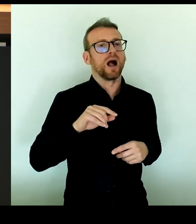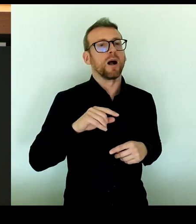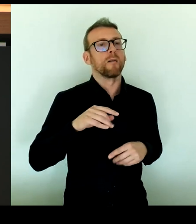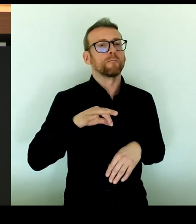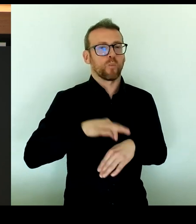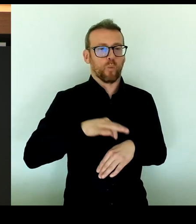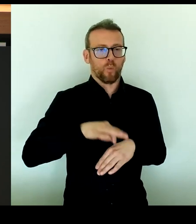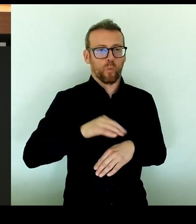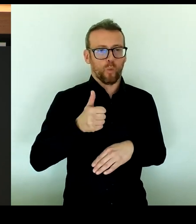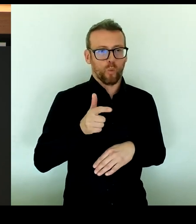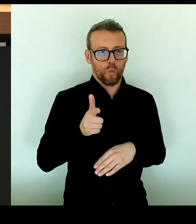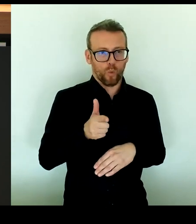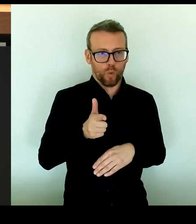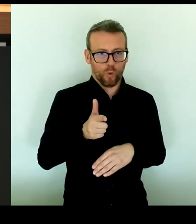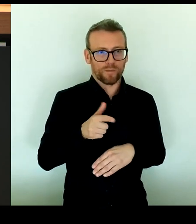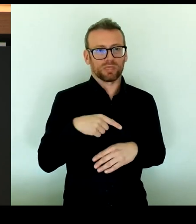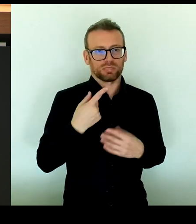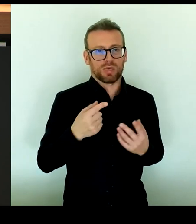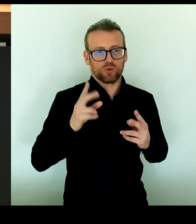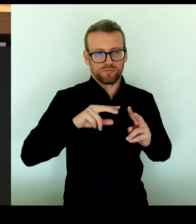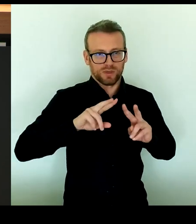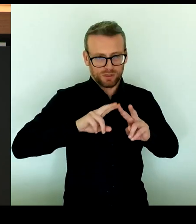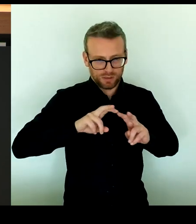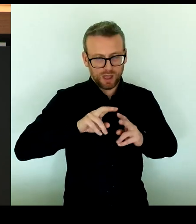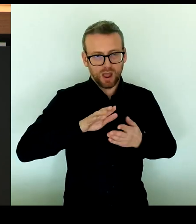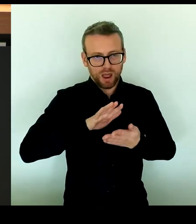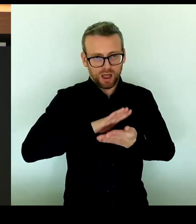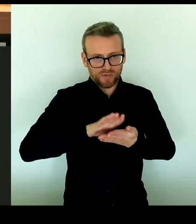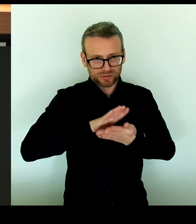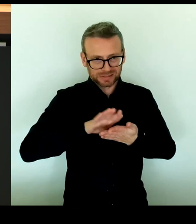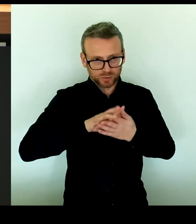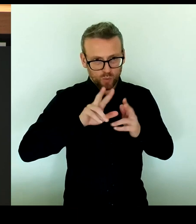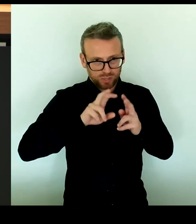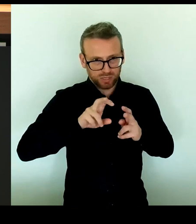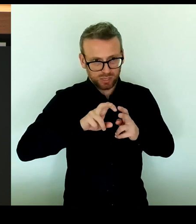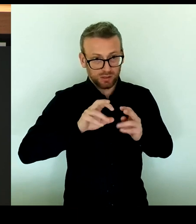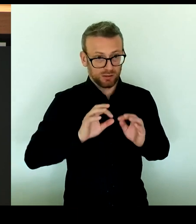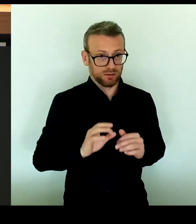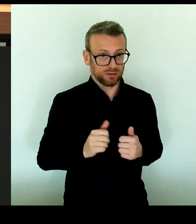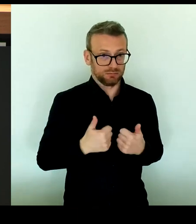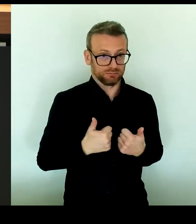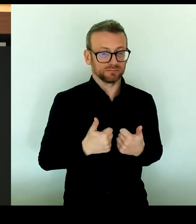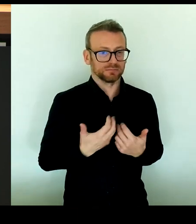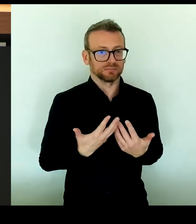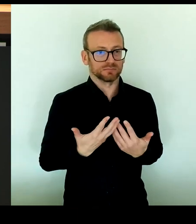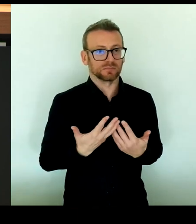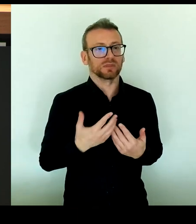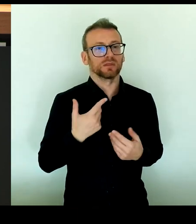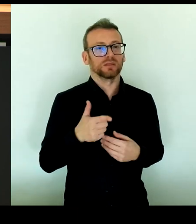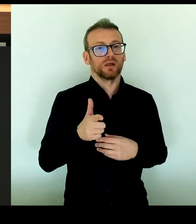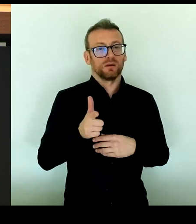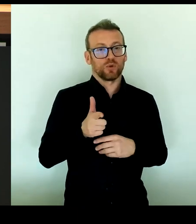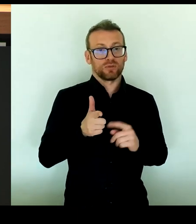Auch Sie, sehr geehrte Parlamentarierinnen und Parlamentarier, sind im parlamentarischen Raum an den Datenschutz gebunden.